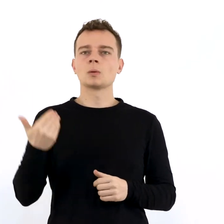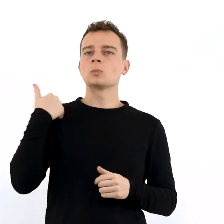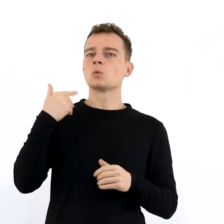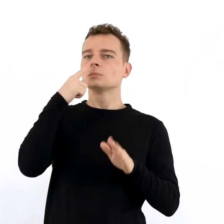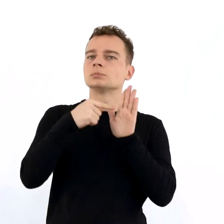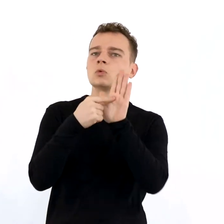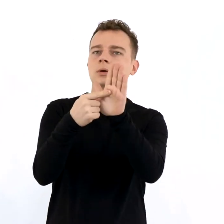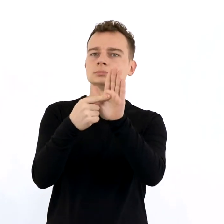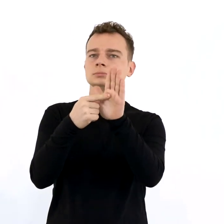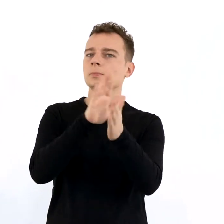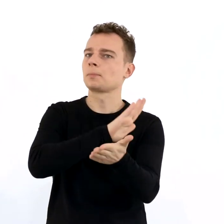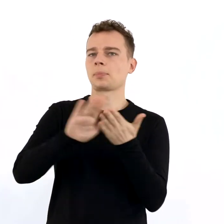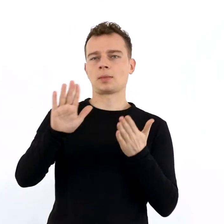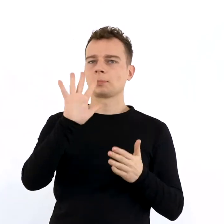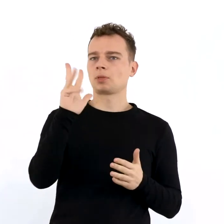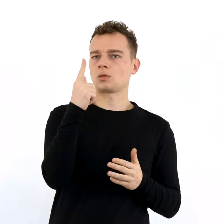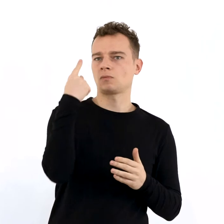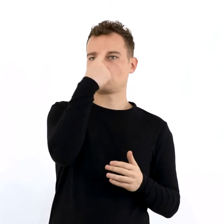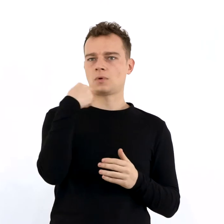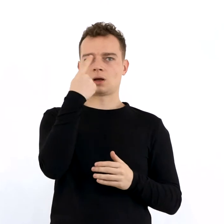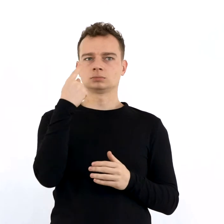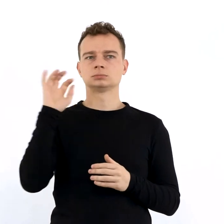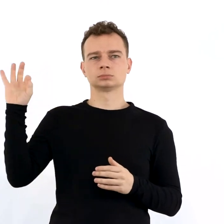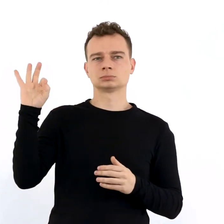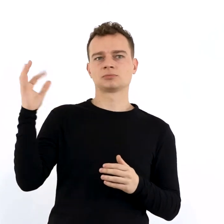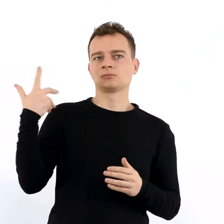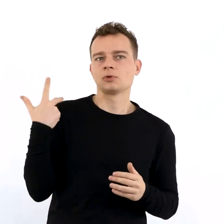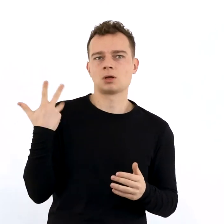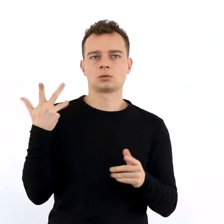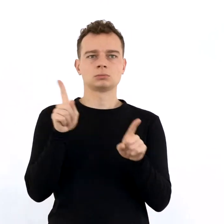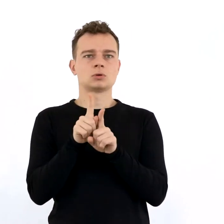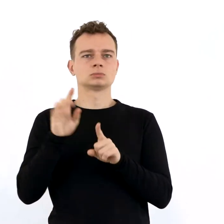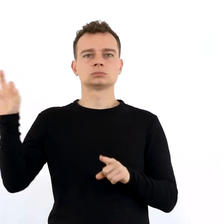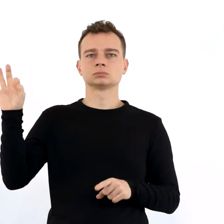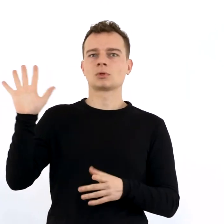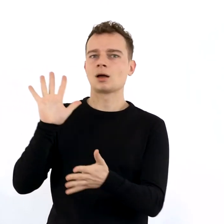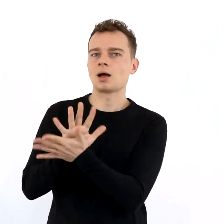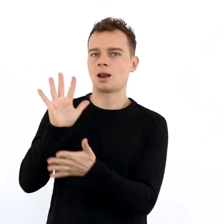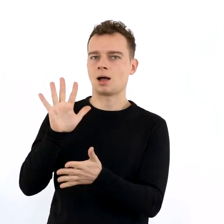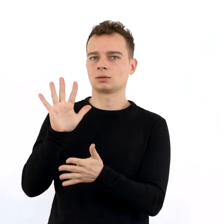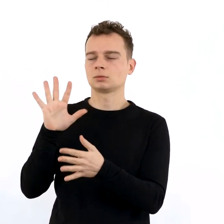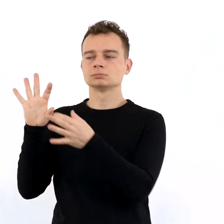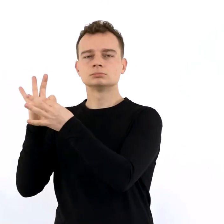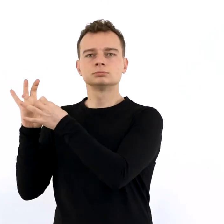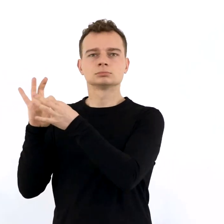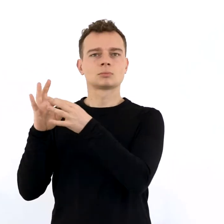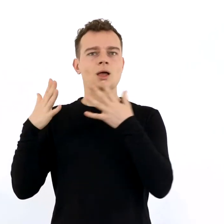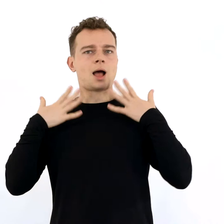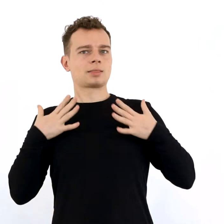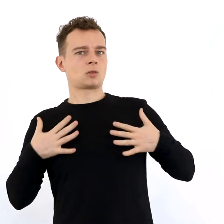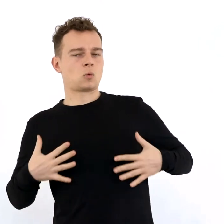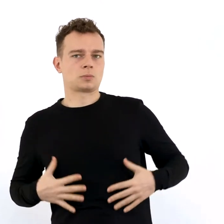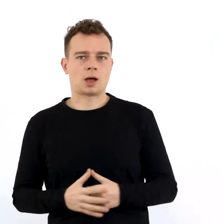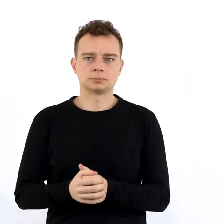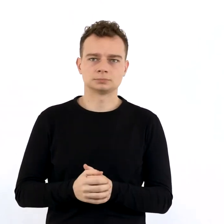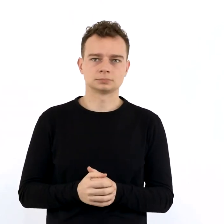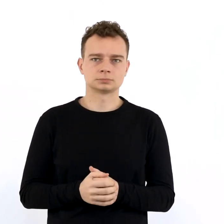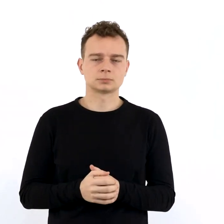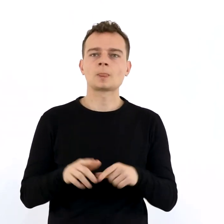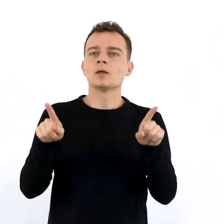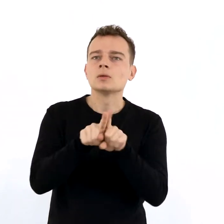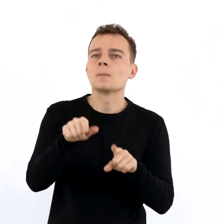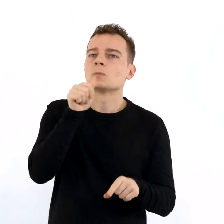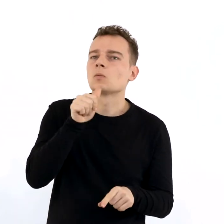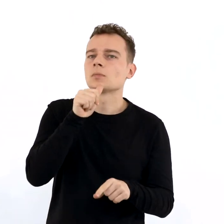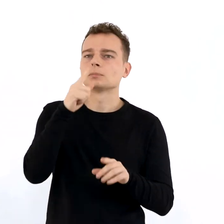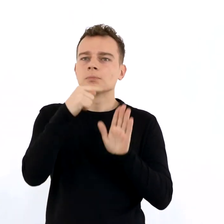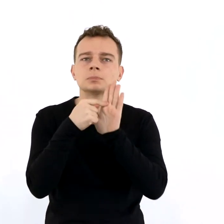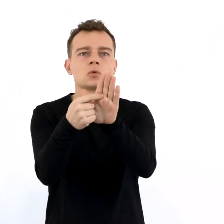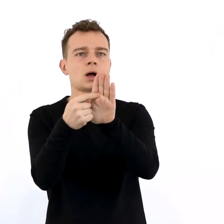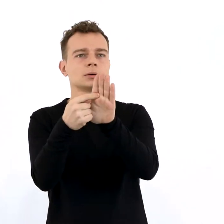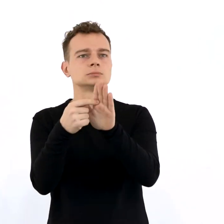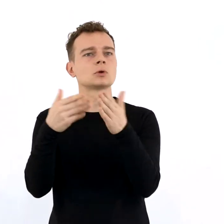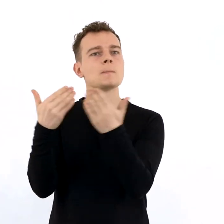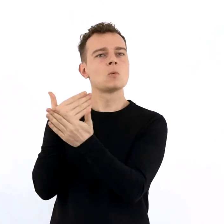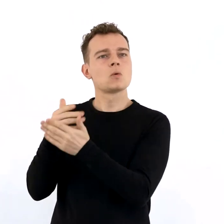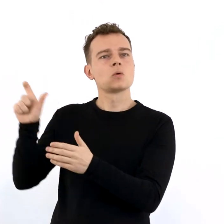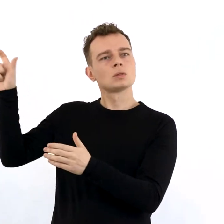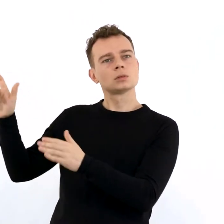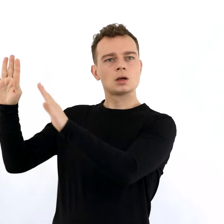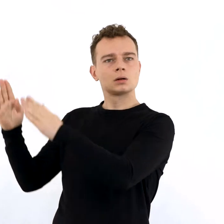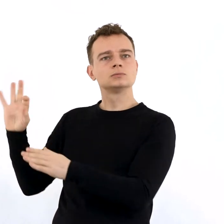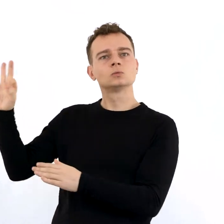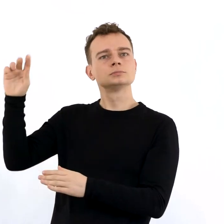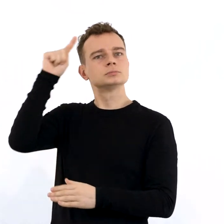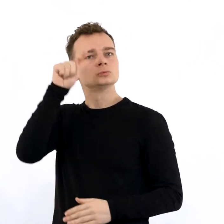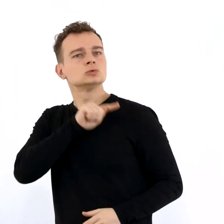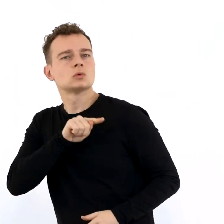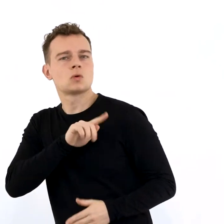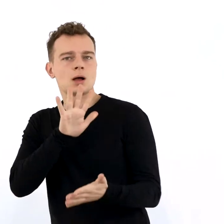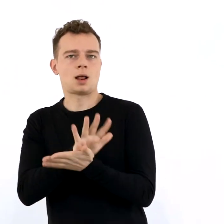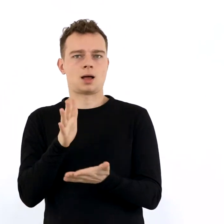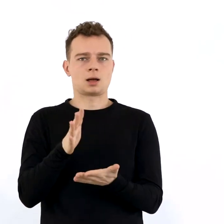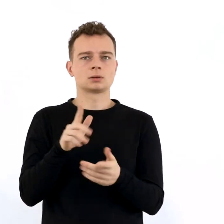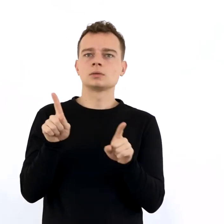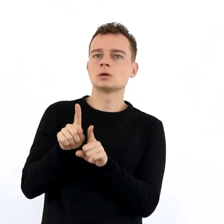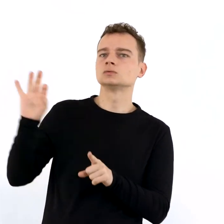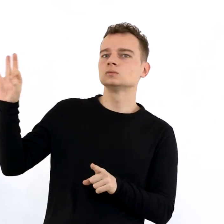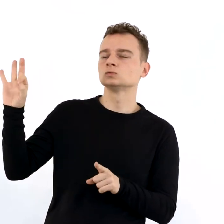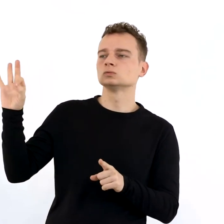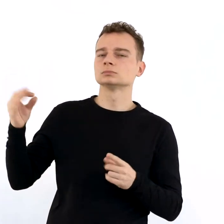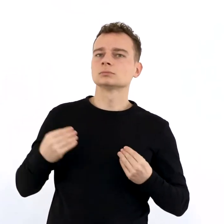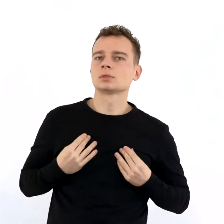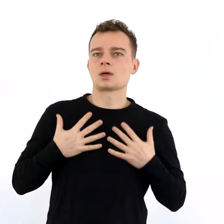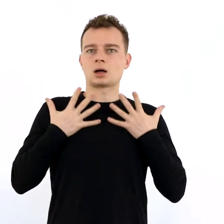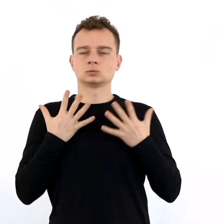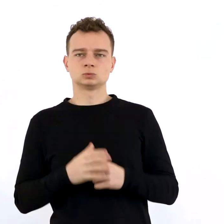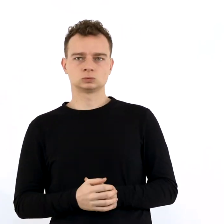Bez upiększeń pokazywano wiek i cechy anatomiczne twarzy oraz próbowano pokazać charakter psychologiczny i nastrój modela.